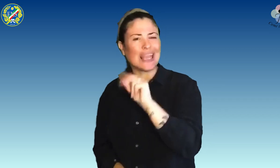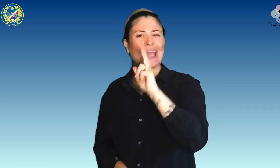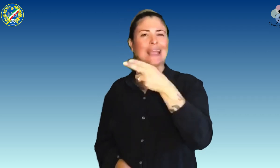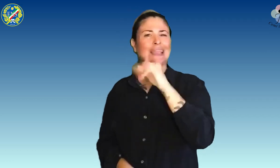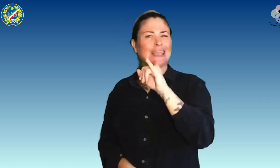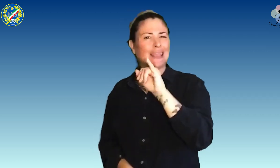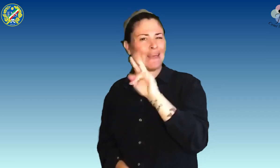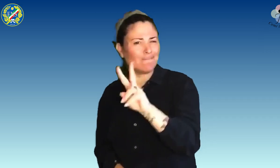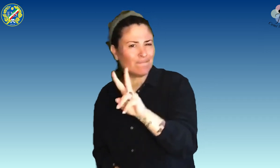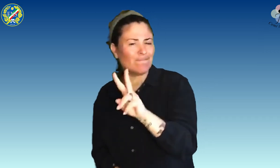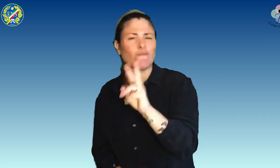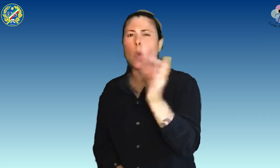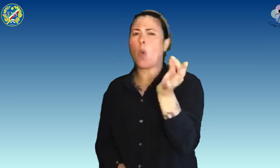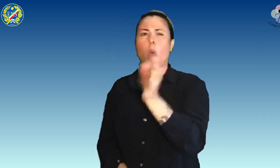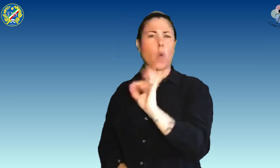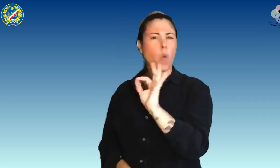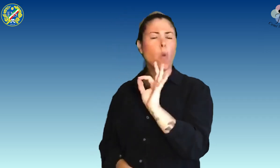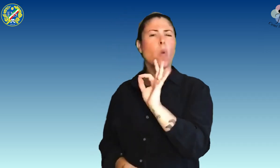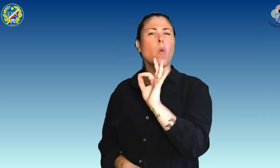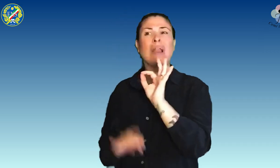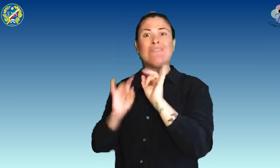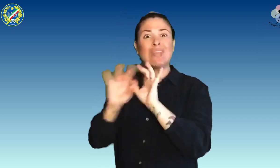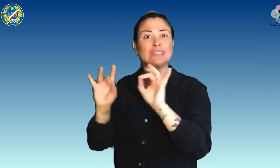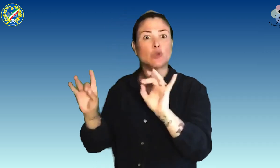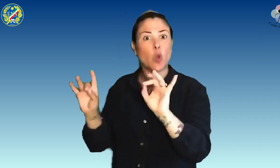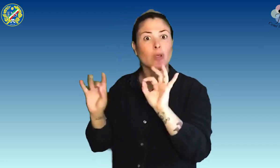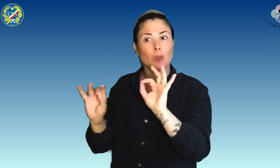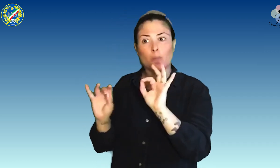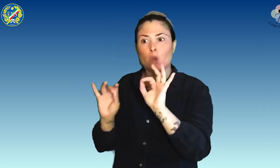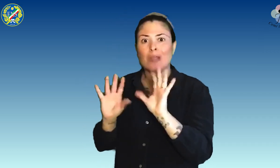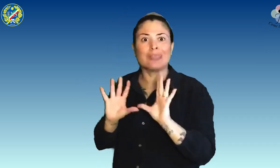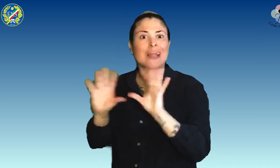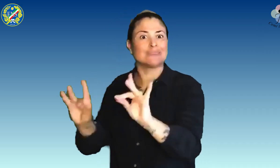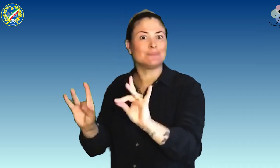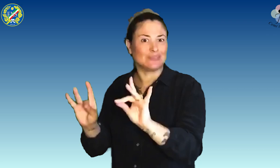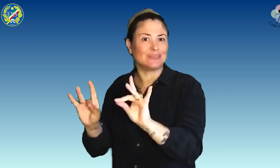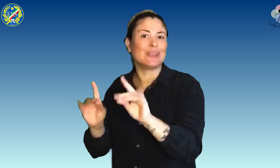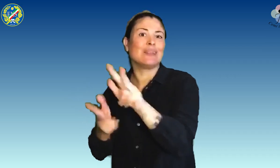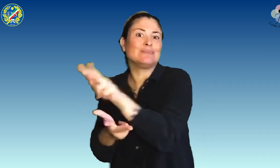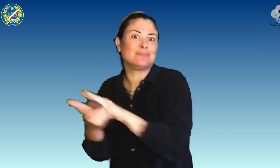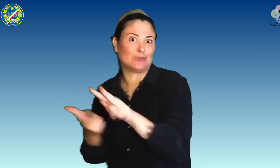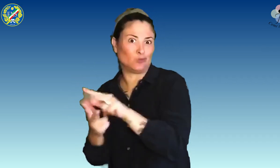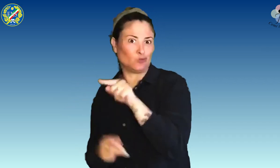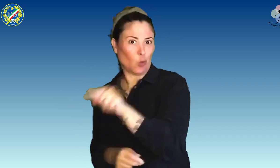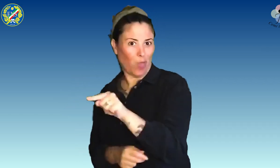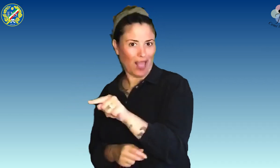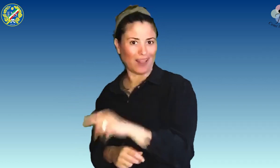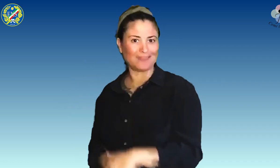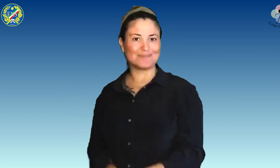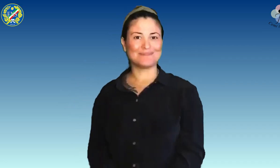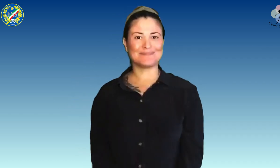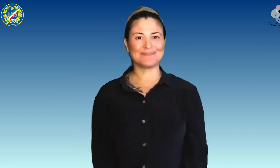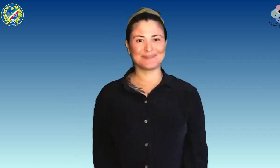da HIV e sulle altre infezioni trasmesse per via sessuale.